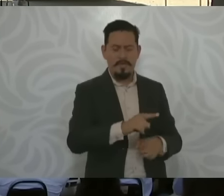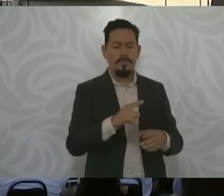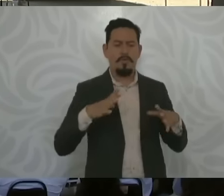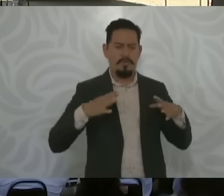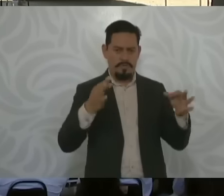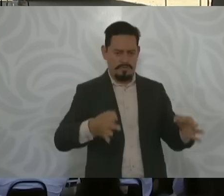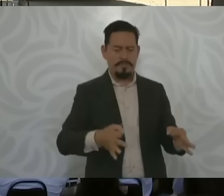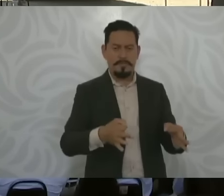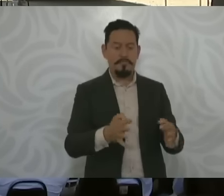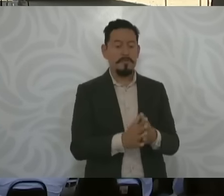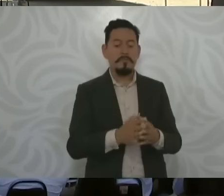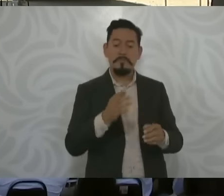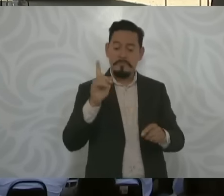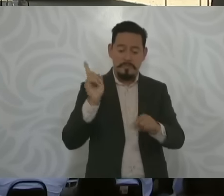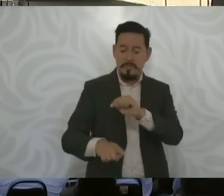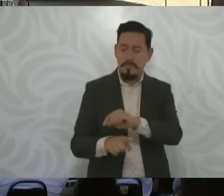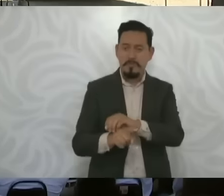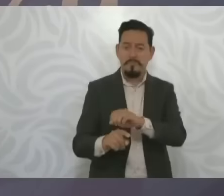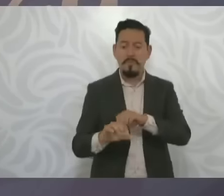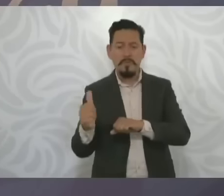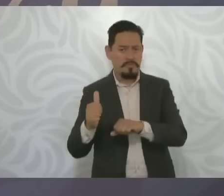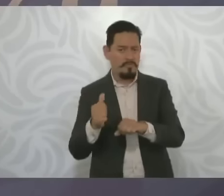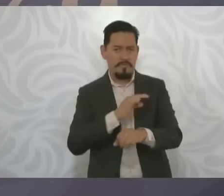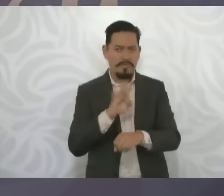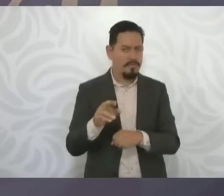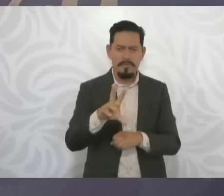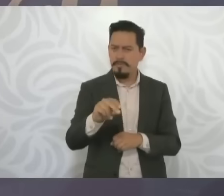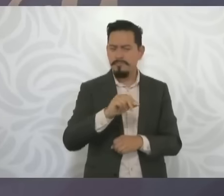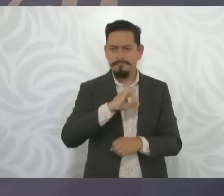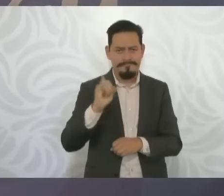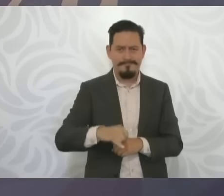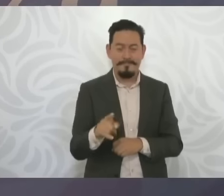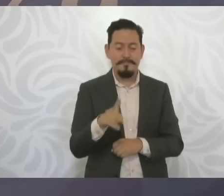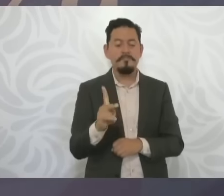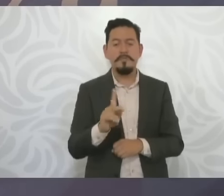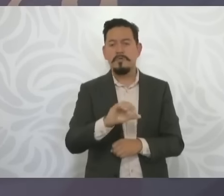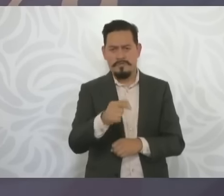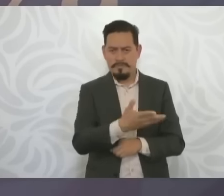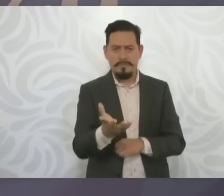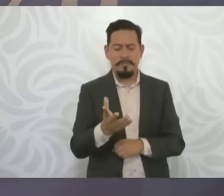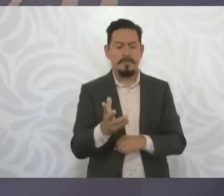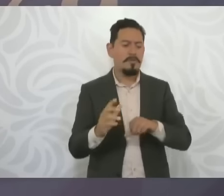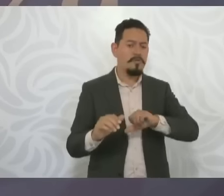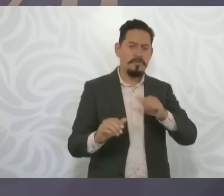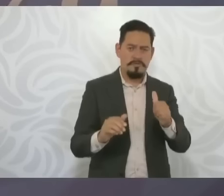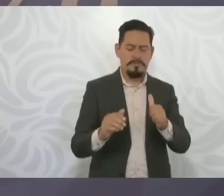del pueblo de México. Sin embargo, ese acto supremo y soberano de autoridad legítima acabó